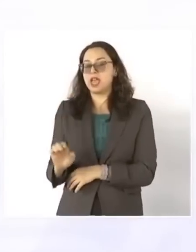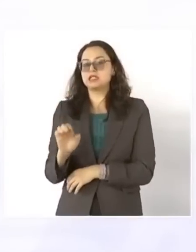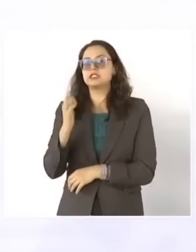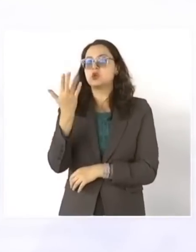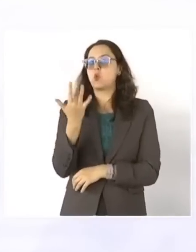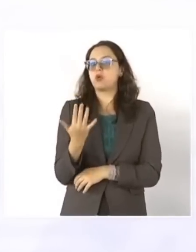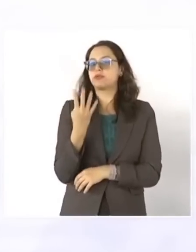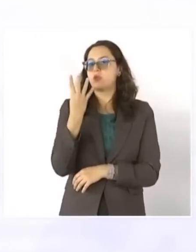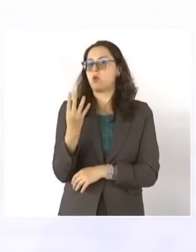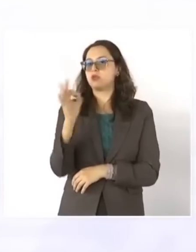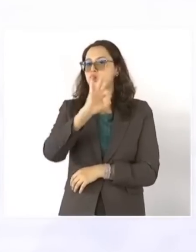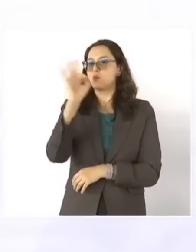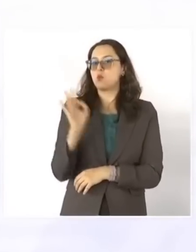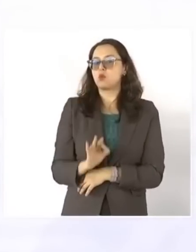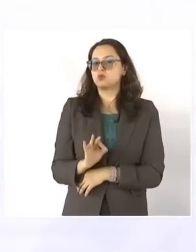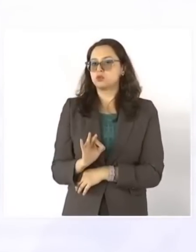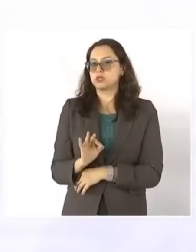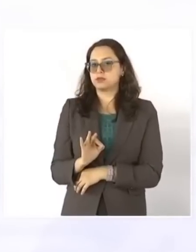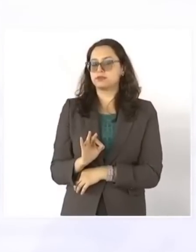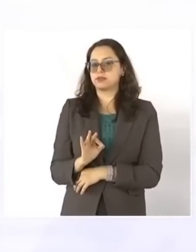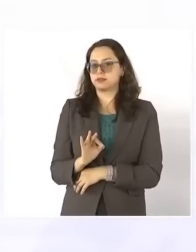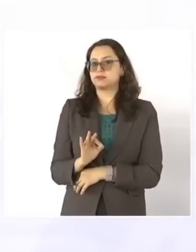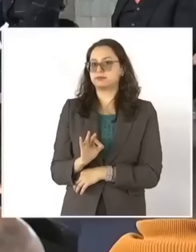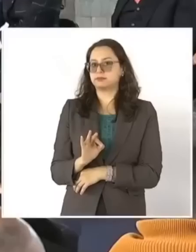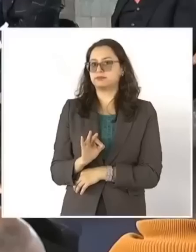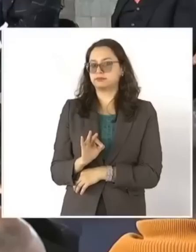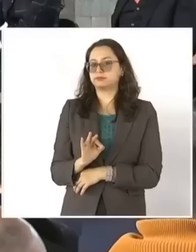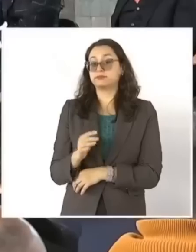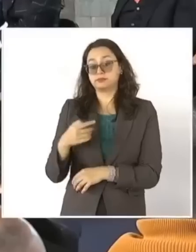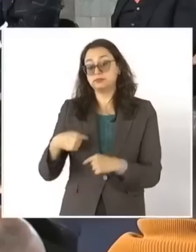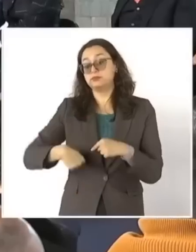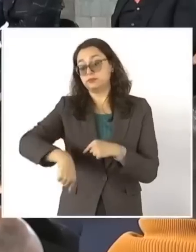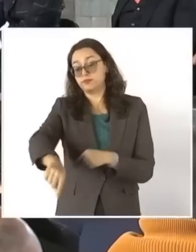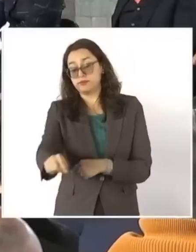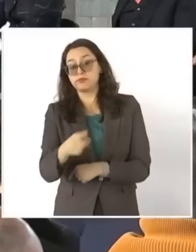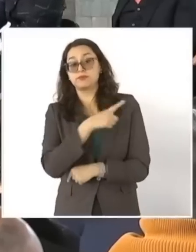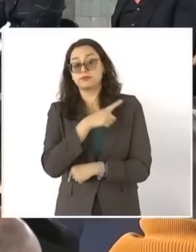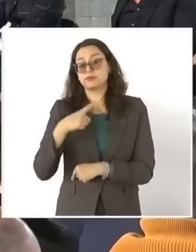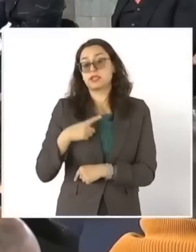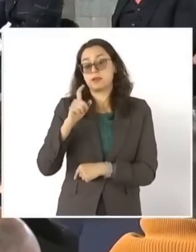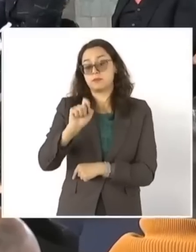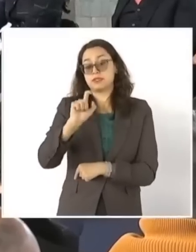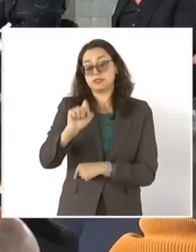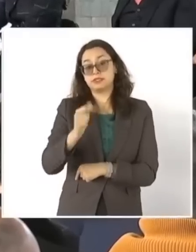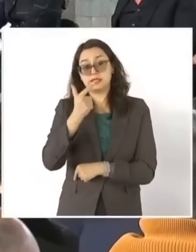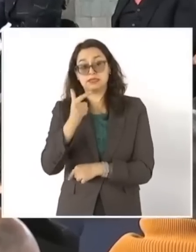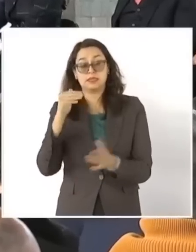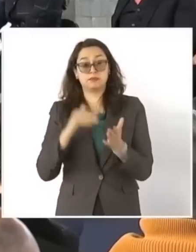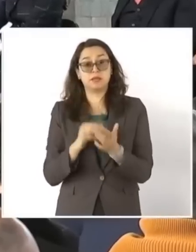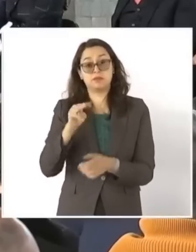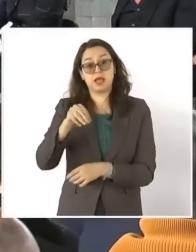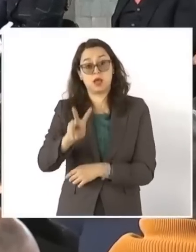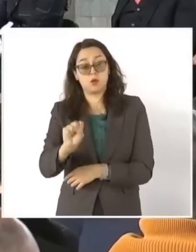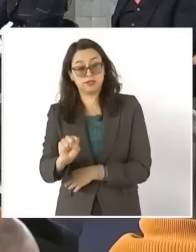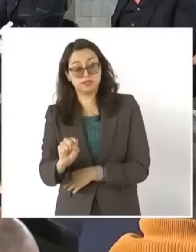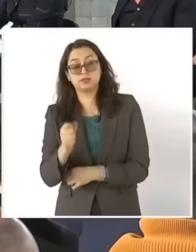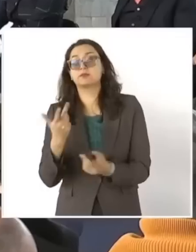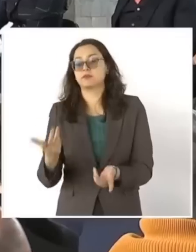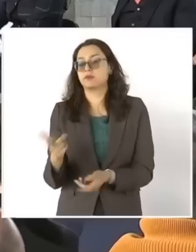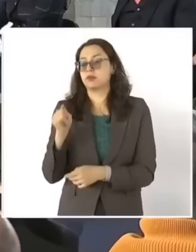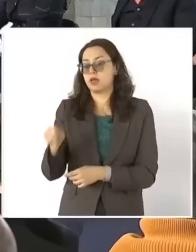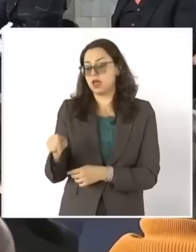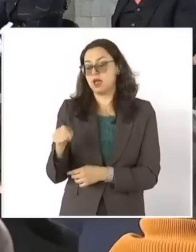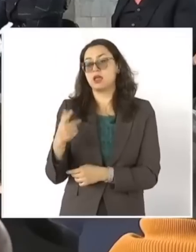es que en el sexenio ampliemos a 27,000 mw de los cuales un porcentaje el 54 sea público y el